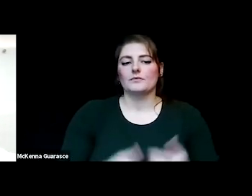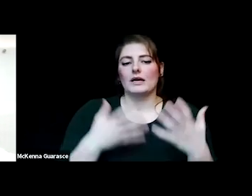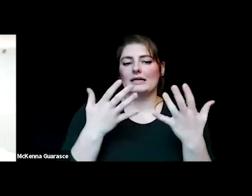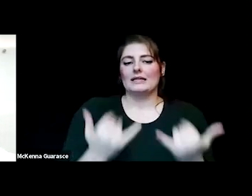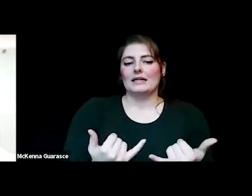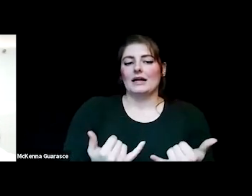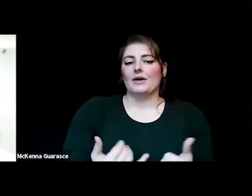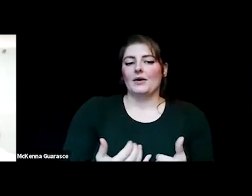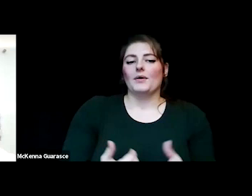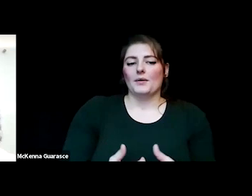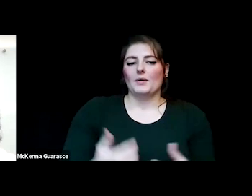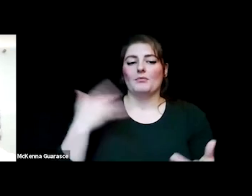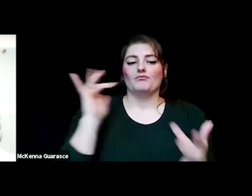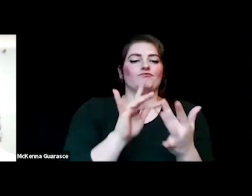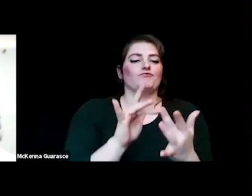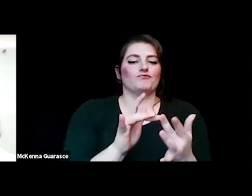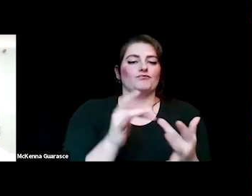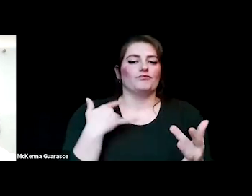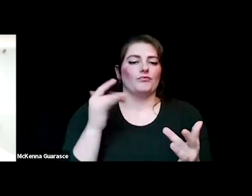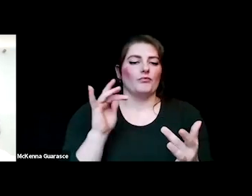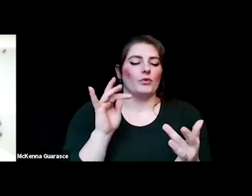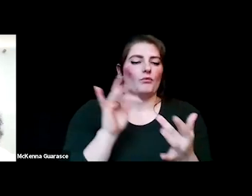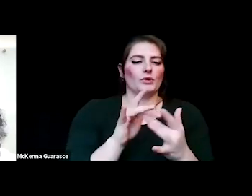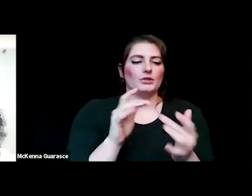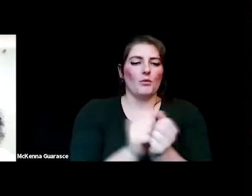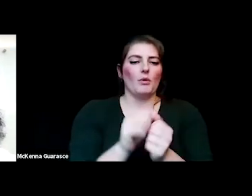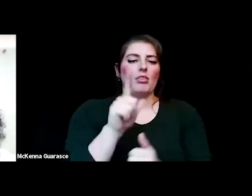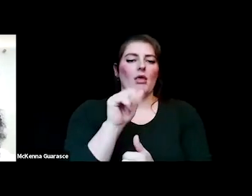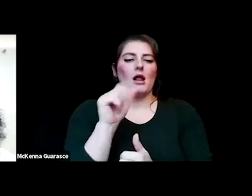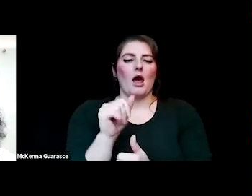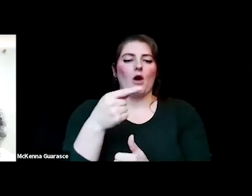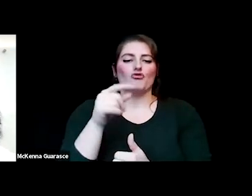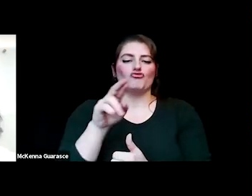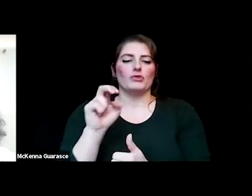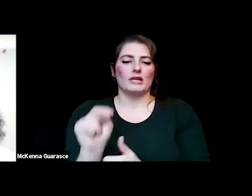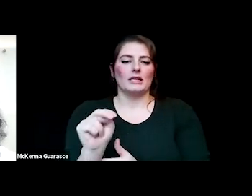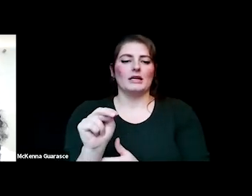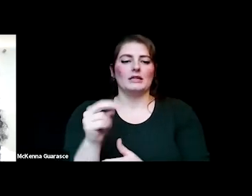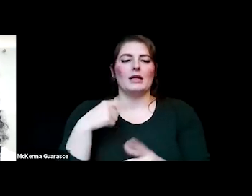entonces directora de la Autoridad de Vivienda de San Luis, que es el propietario, son los dueños de la propiedad.